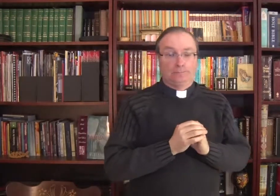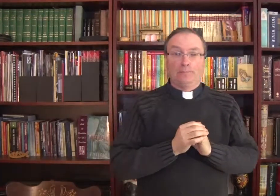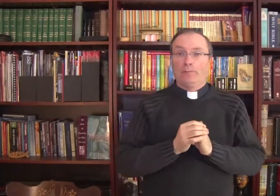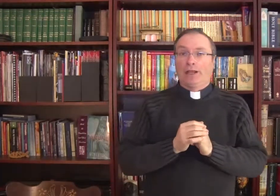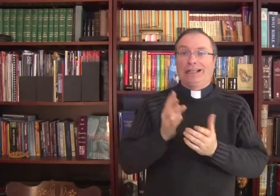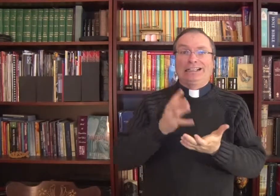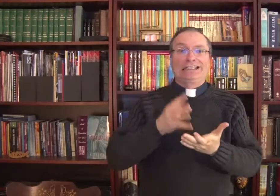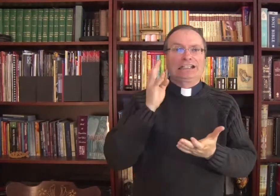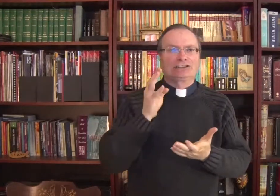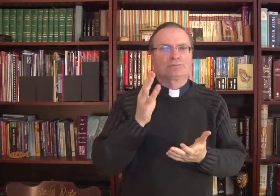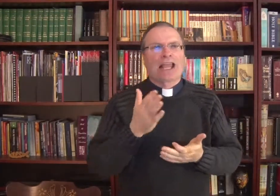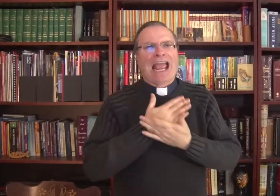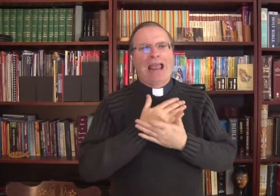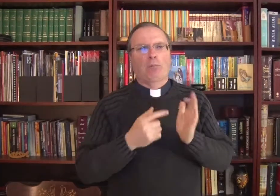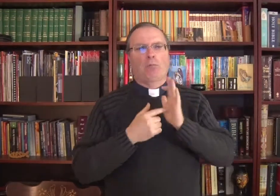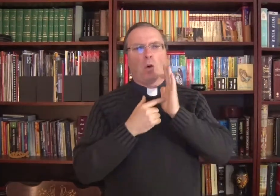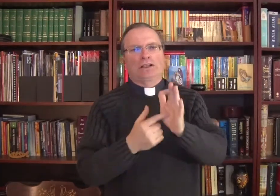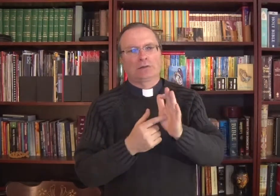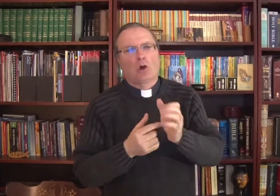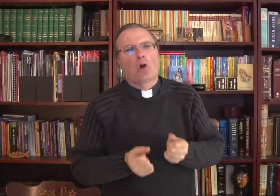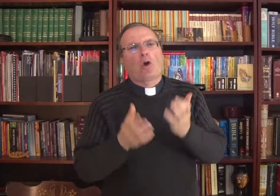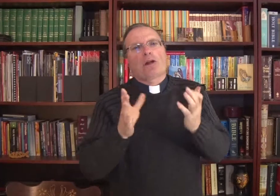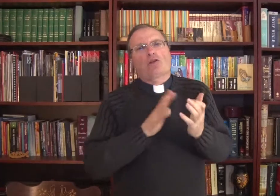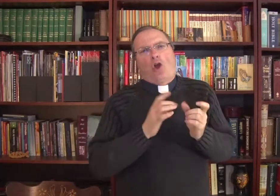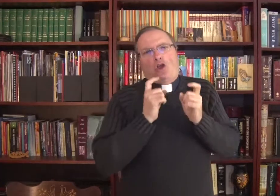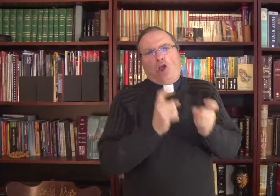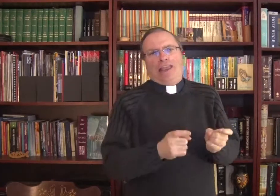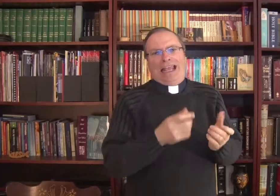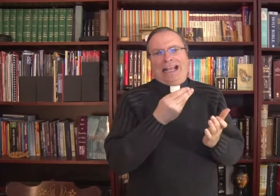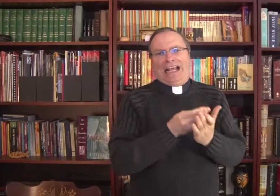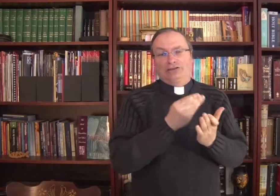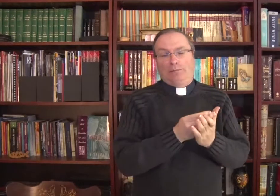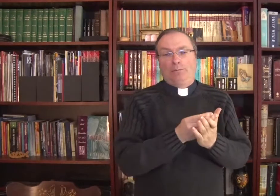Les riches aiment montrer combien ils ont donné l’argent,